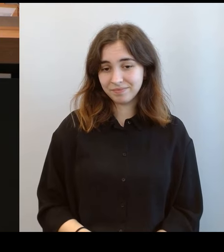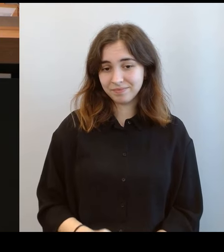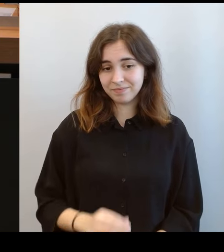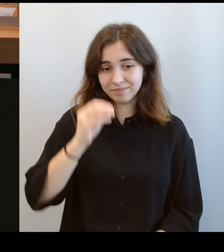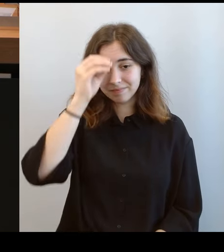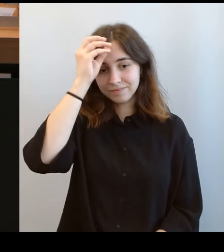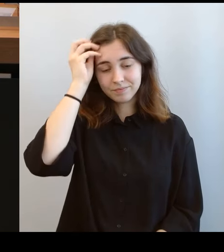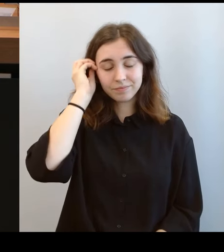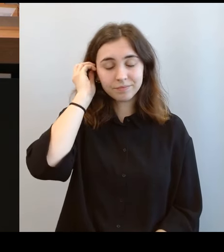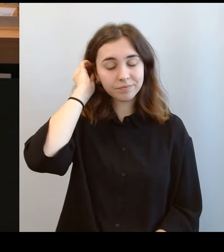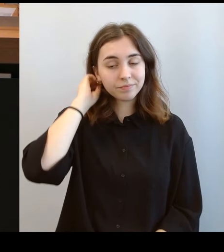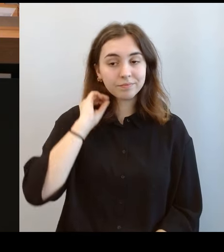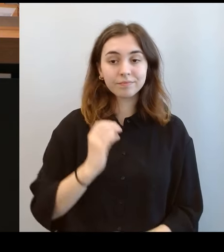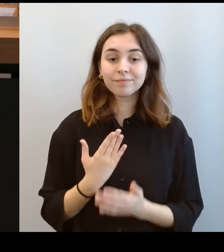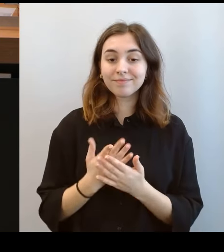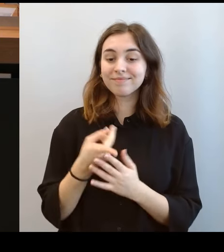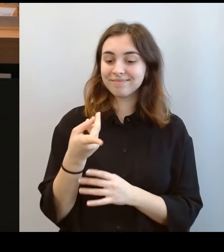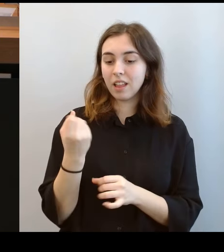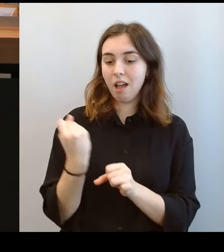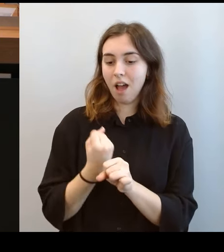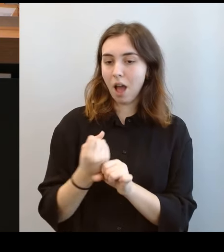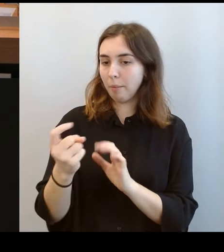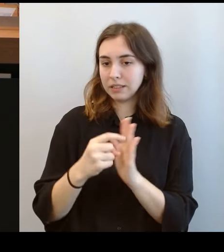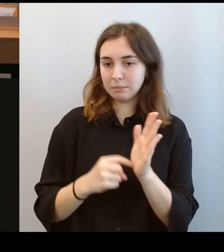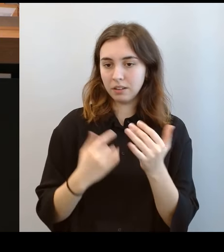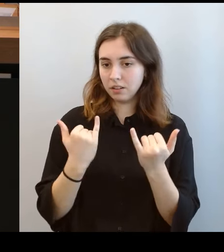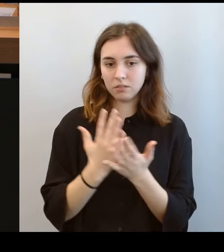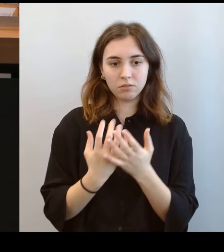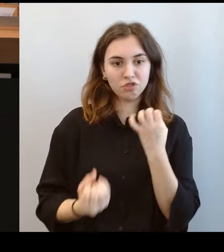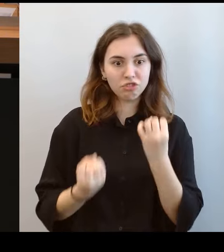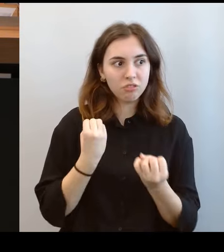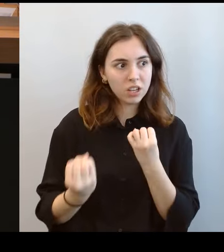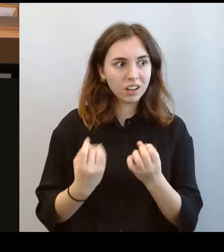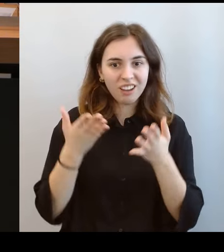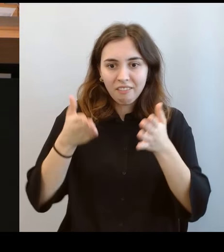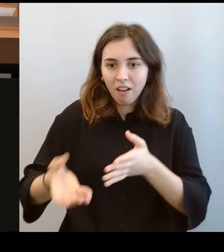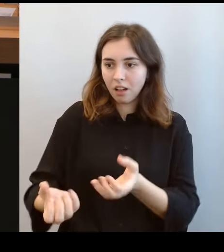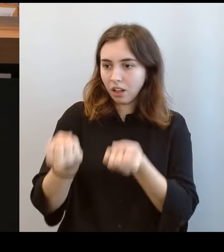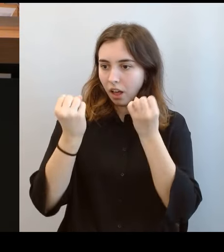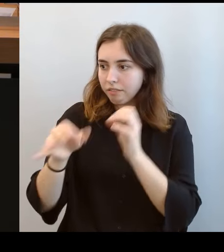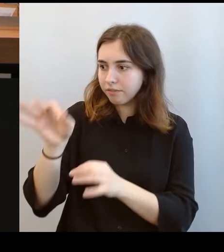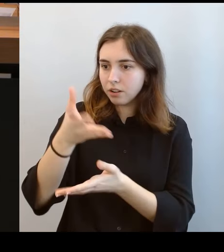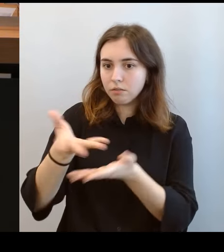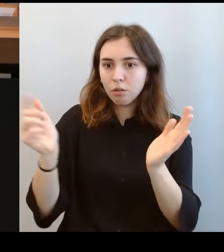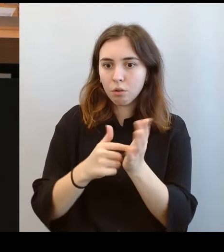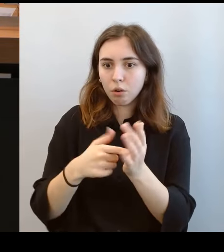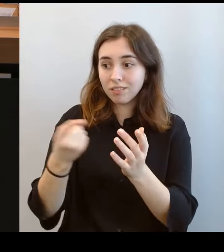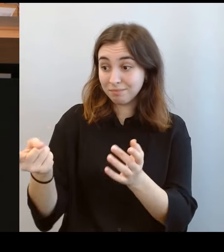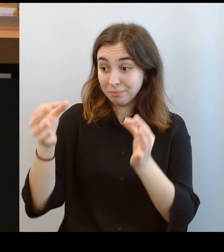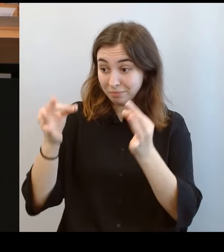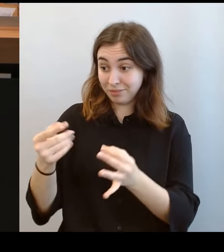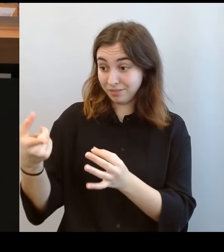schwerer, überhaupt noch Fachkräfte zu gewinnen. Weil wenn erst mal Leute dort anfangen und sehen, wie schwer und wie hart die Arbeit ist, bei der Unterbelegung, dann gehen